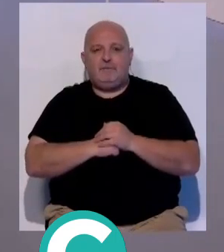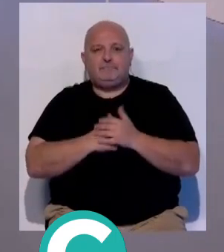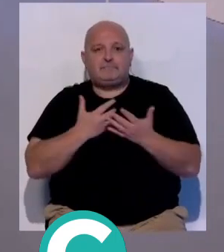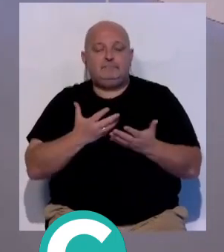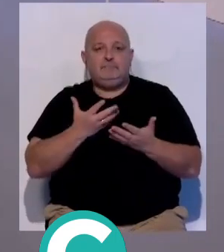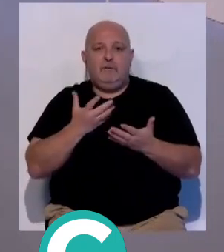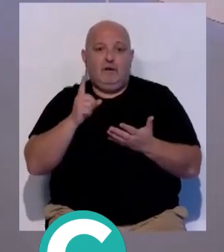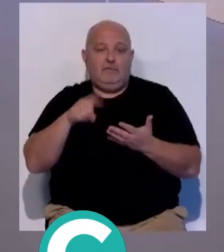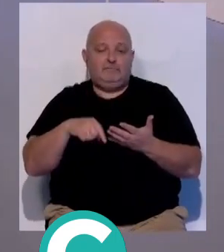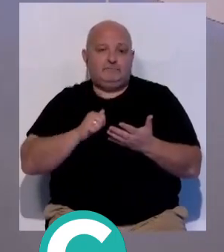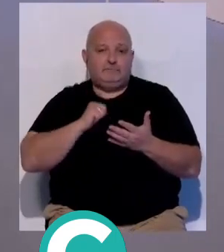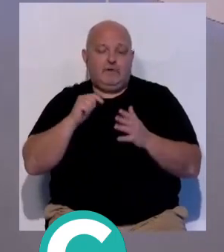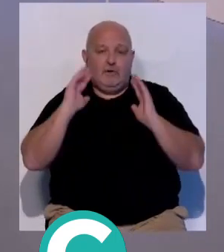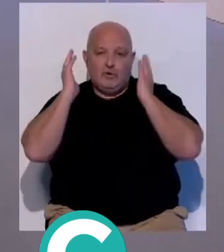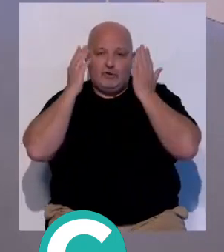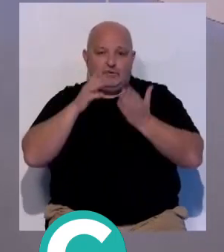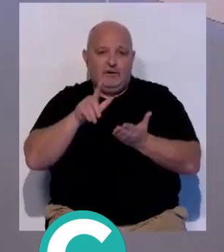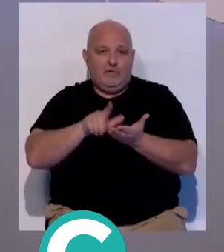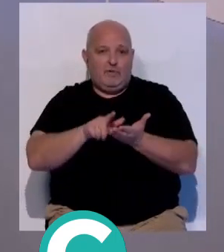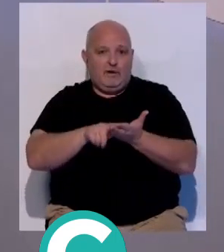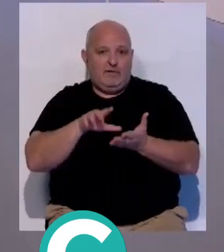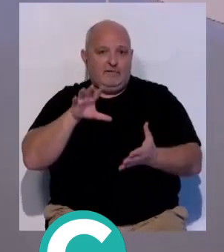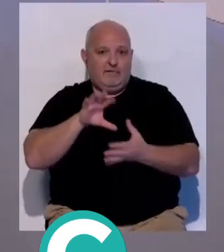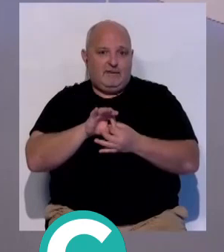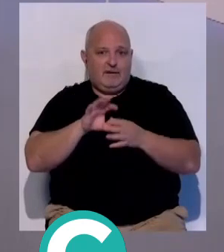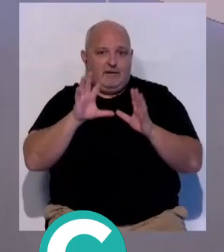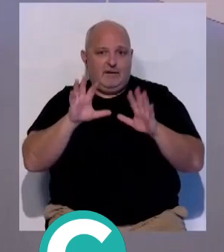es otro que también el congreso de la lengua que se está desarrollando en Cádiz y también la parte